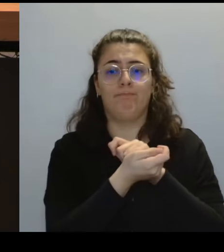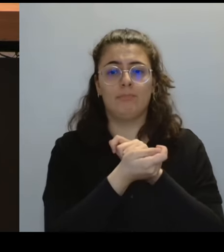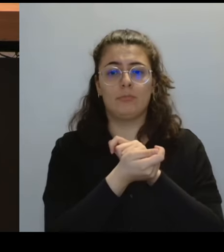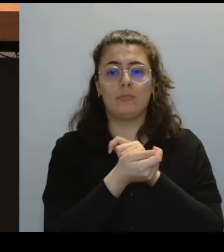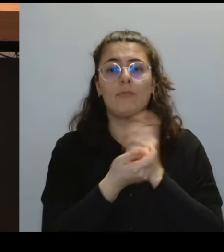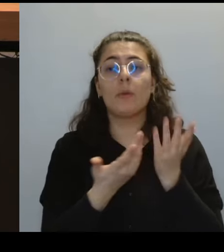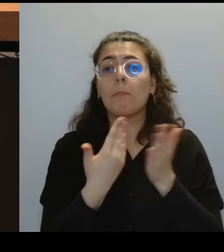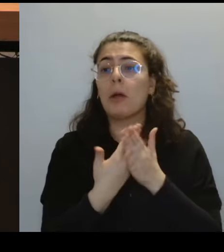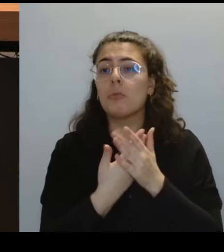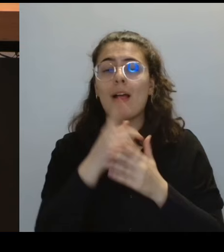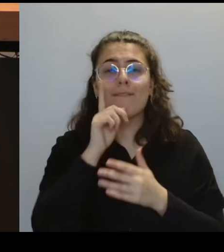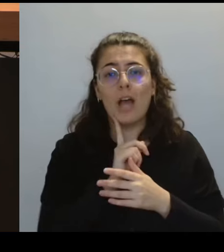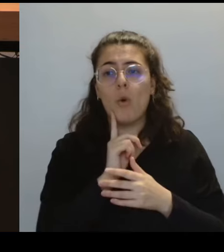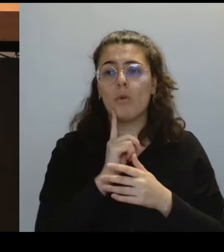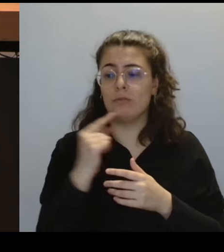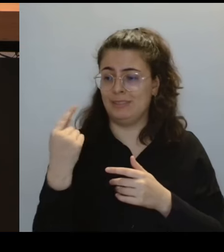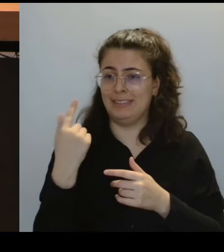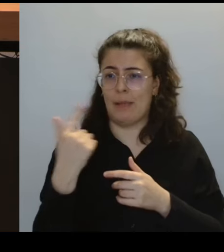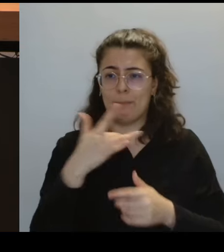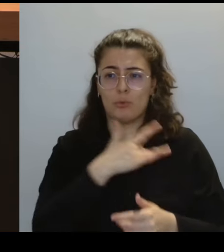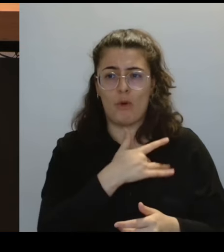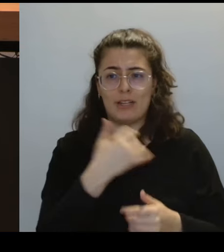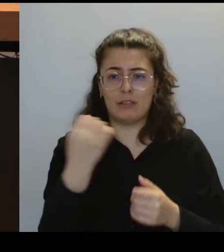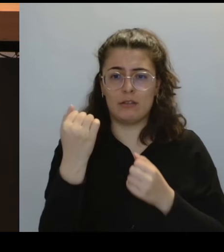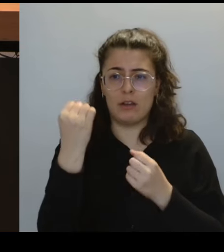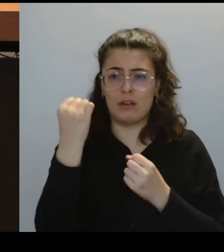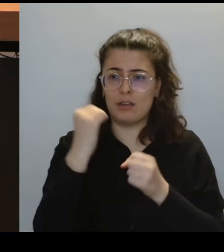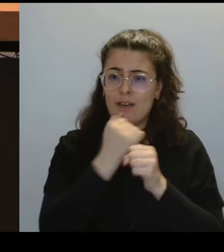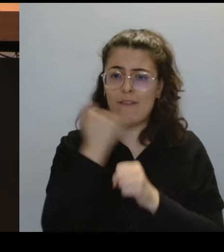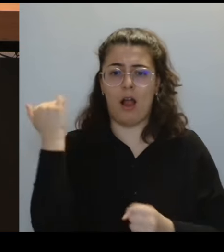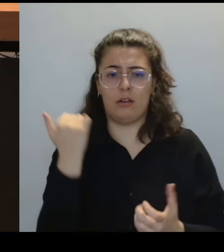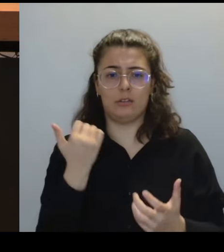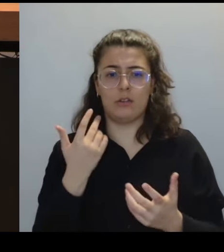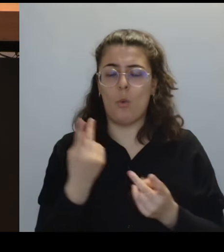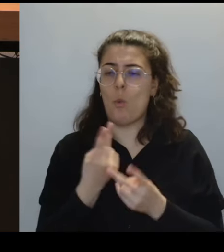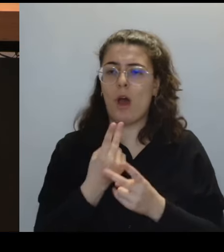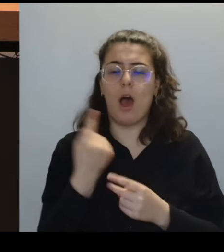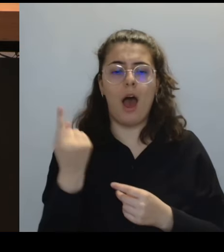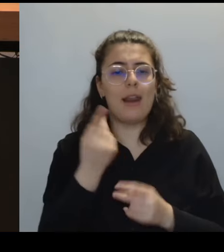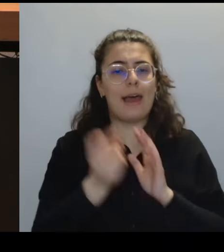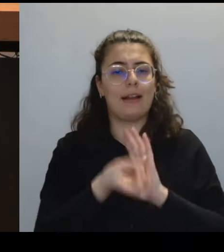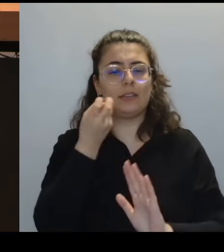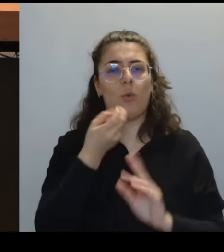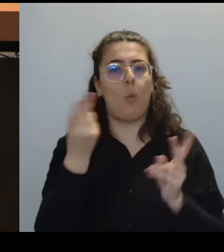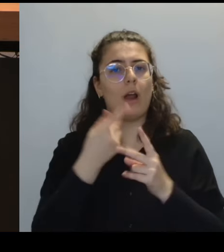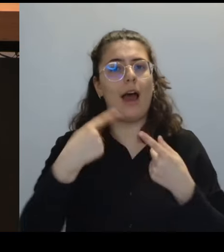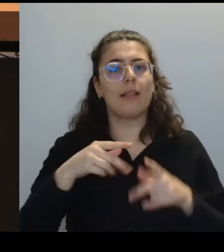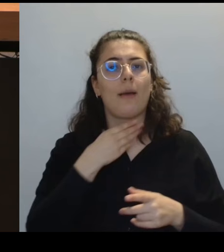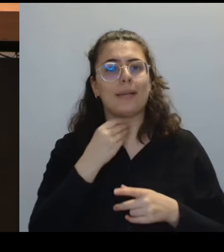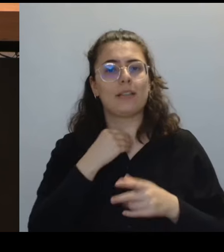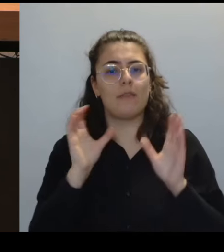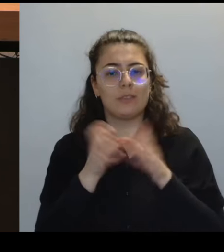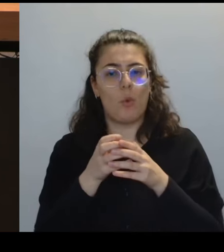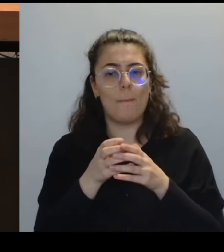sind, Alleinerziehende oder vergleichbare Bedarfsgruppen, besonders berücksichtigt und privilegiert werden.